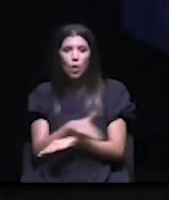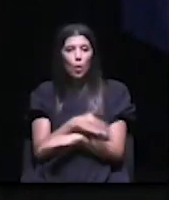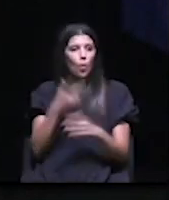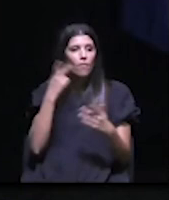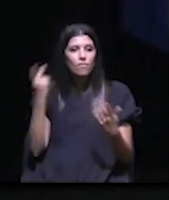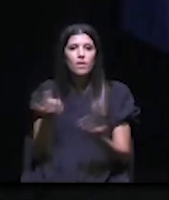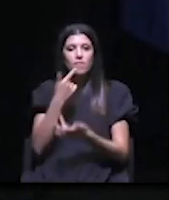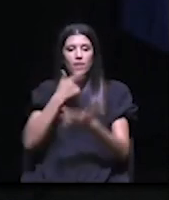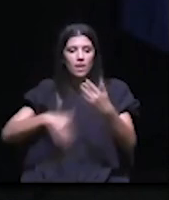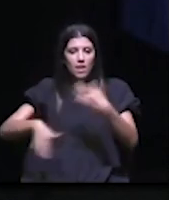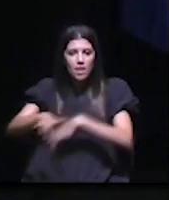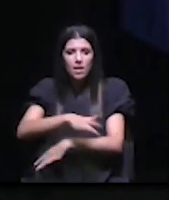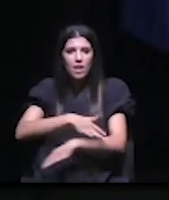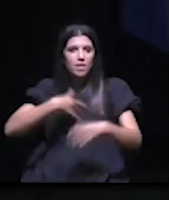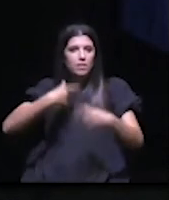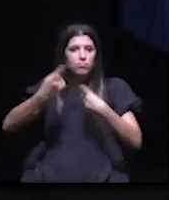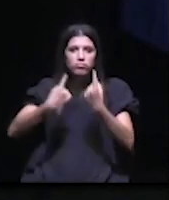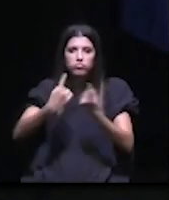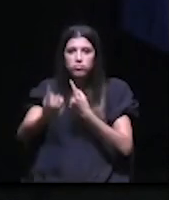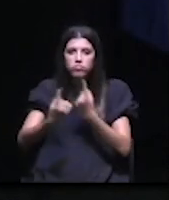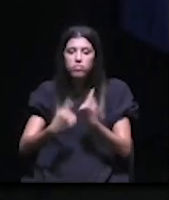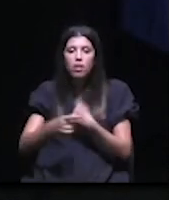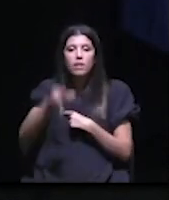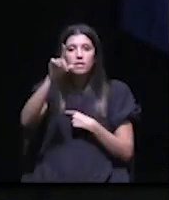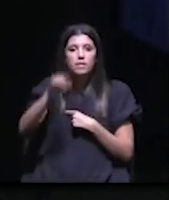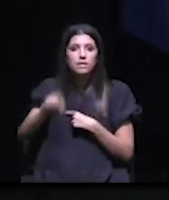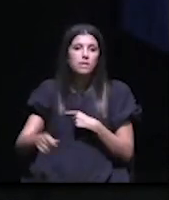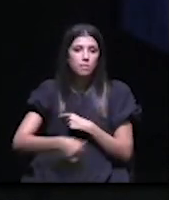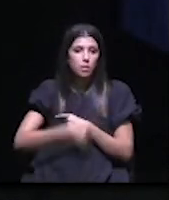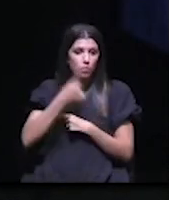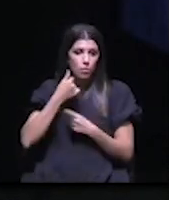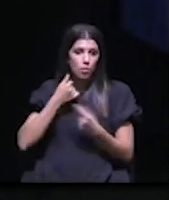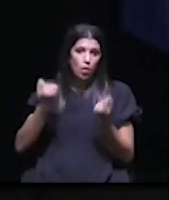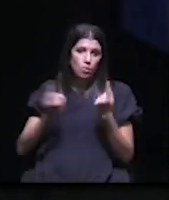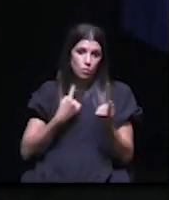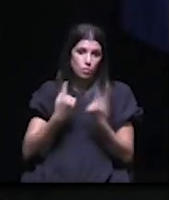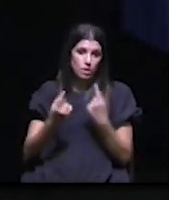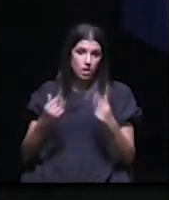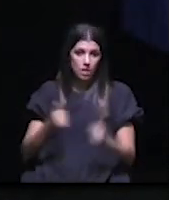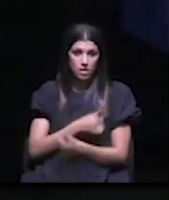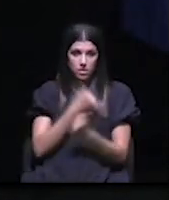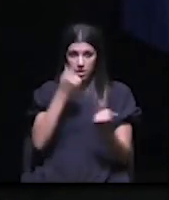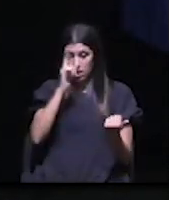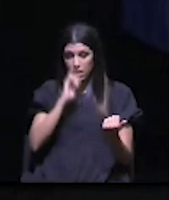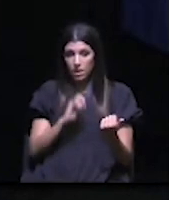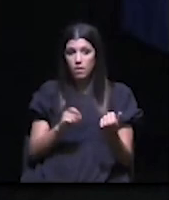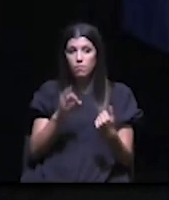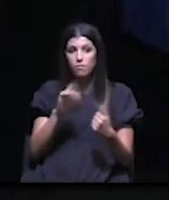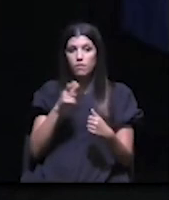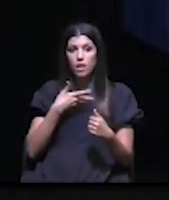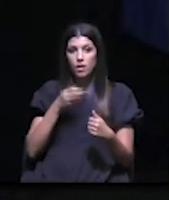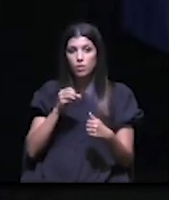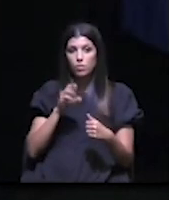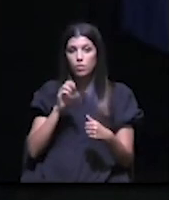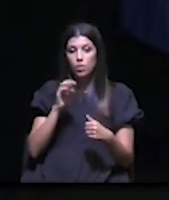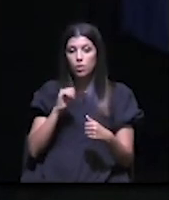com maior movimento de pessoas e ganharemos uma melhor mobilidade na cidade. Lembro o que disse Fernando Rosa da Direção Municipal de Mobilidade: